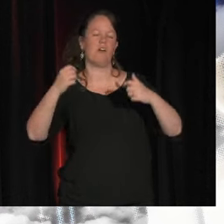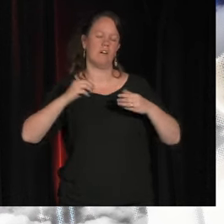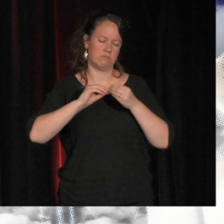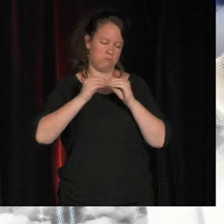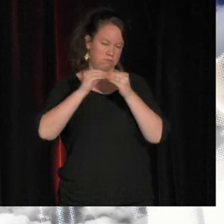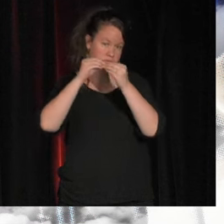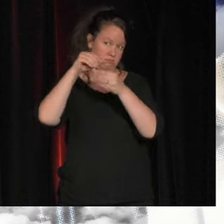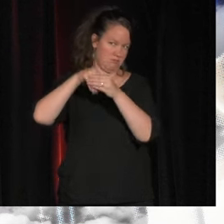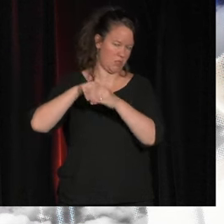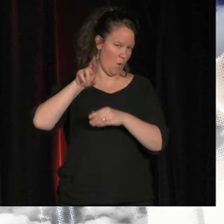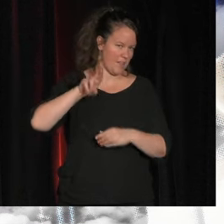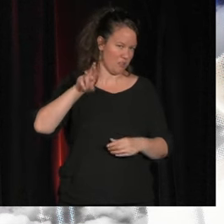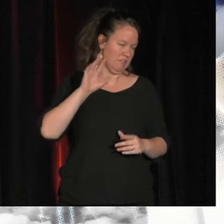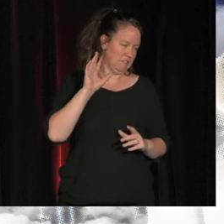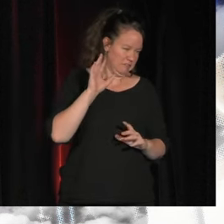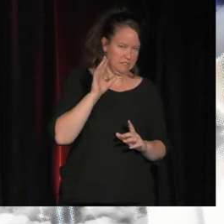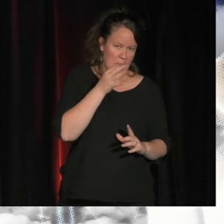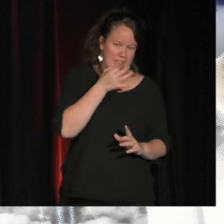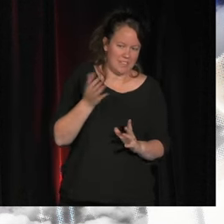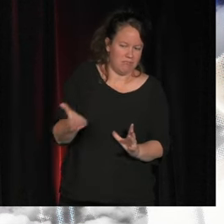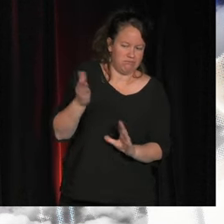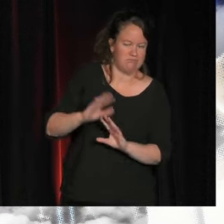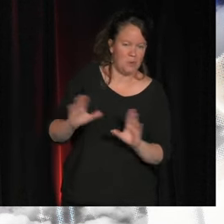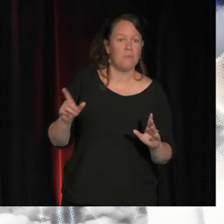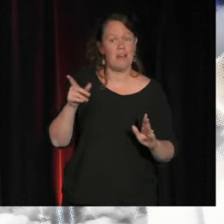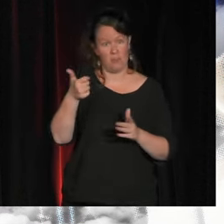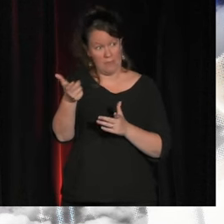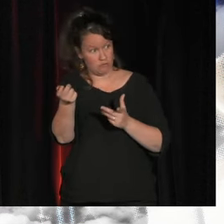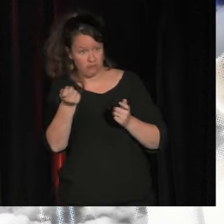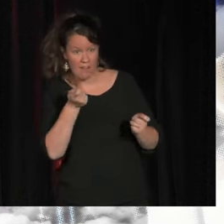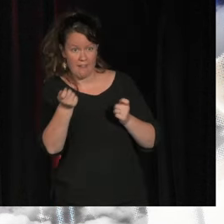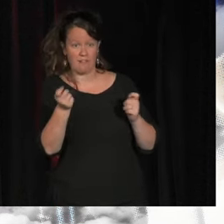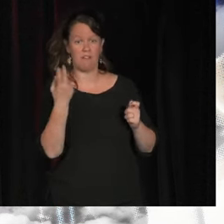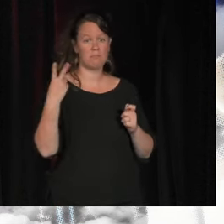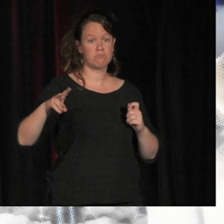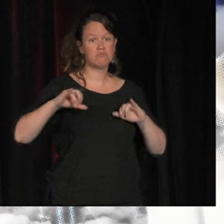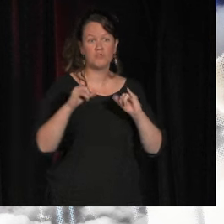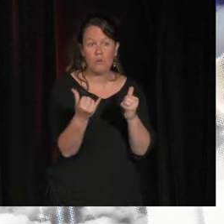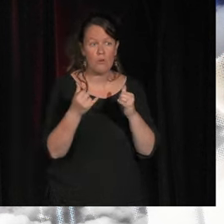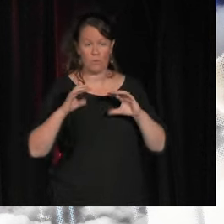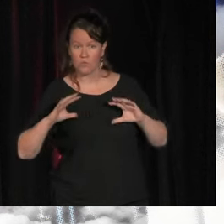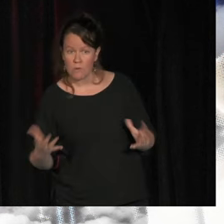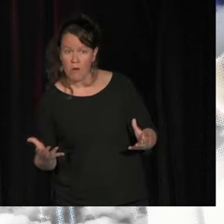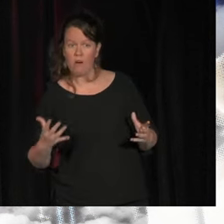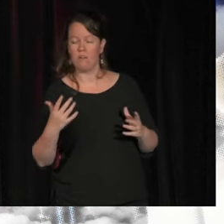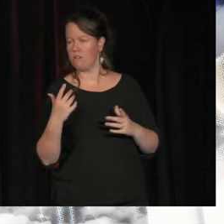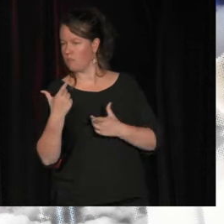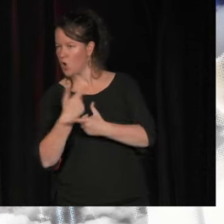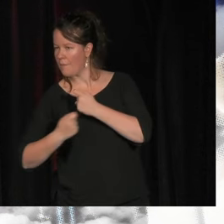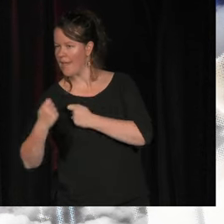aussi en interne, etc., et je ne dis pas que c'est une boîte incroyable, mais par contre, sur la gestion de leur licence et sur la commercialisation de ces choses-là, ils ont fait très tôt